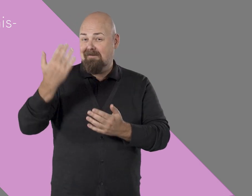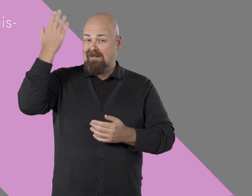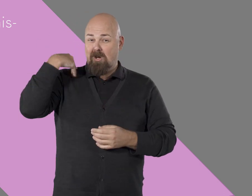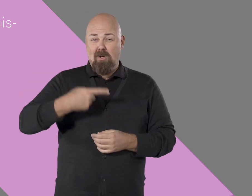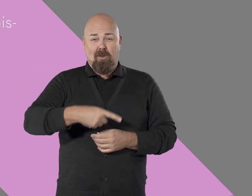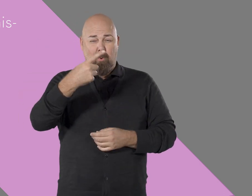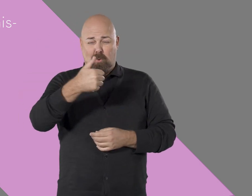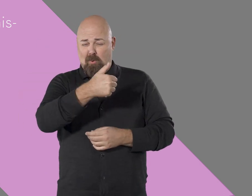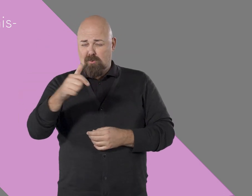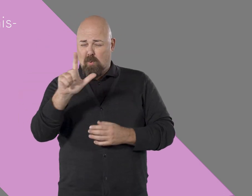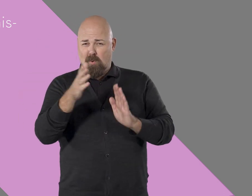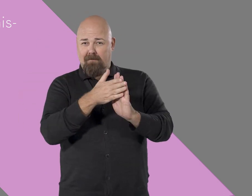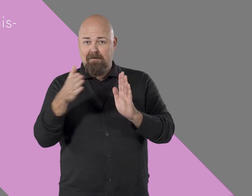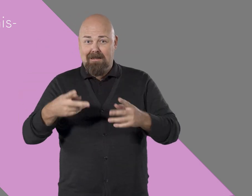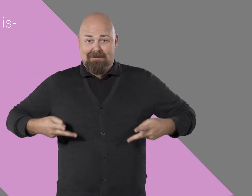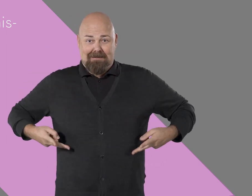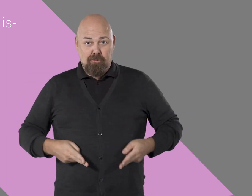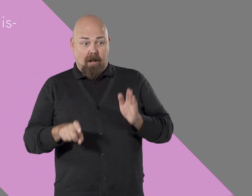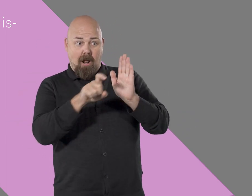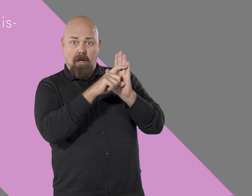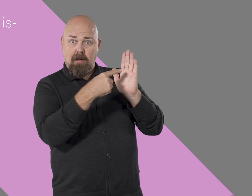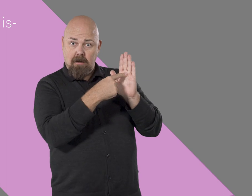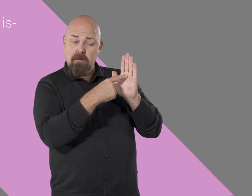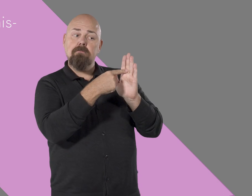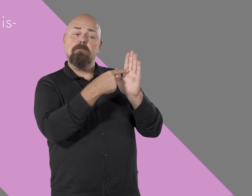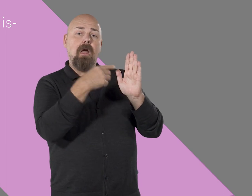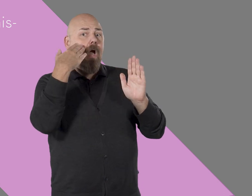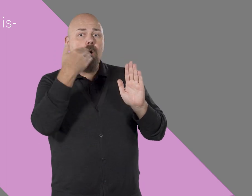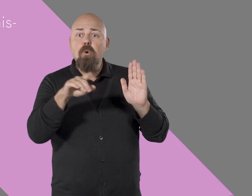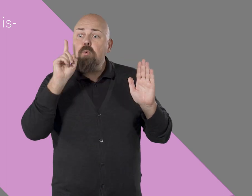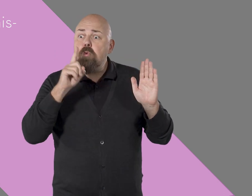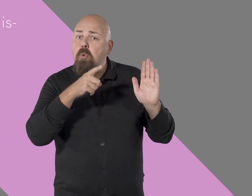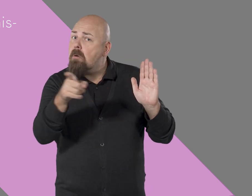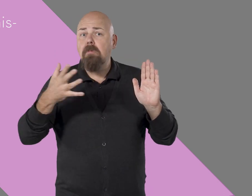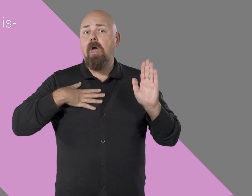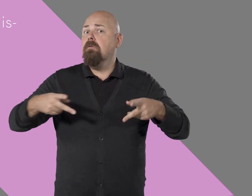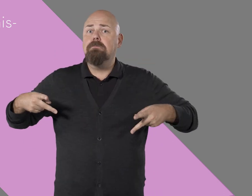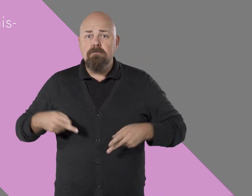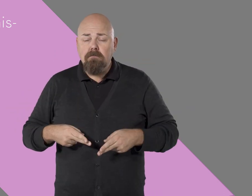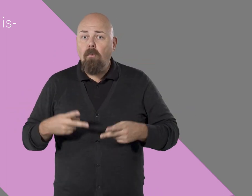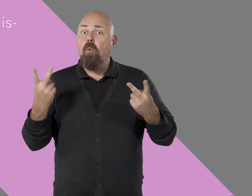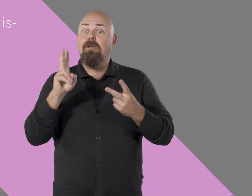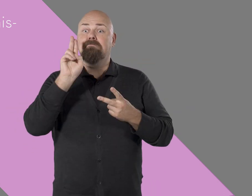vaikka kuurot olivat virallisesti Suomessa 1900-luvulla steriloimislain ulkopuolella, -